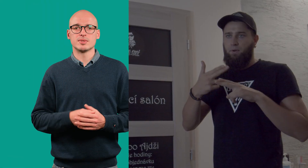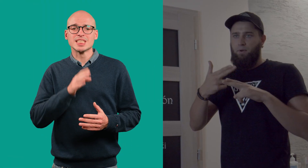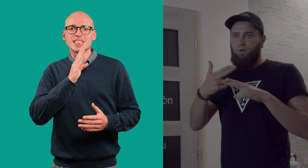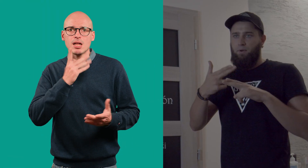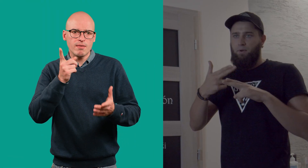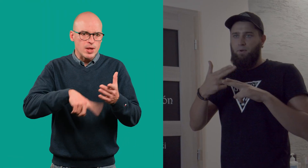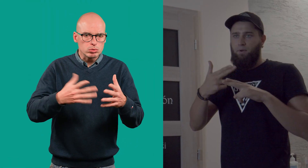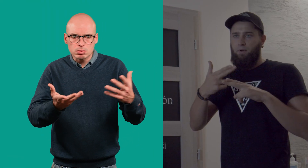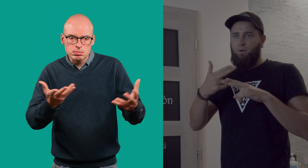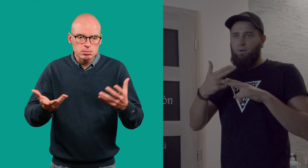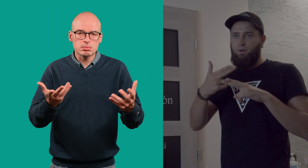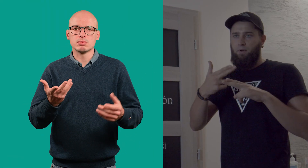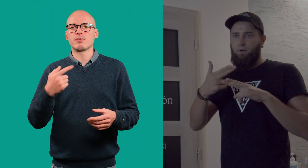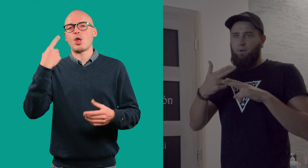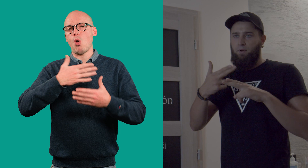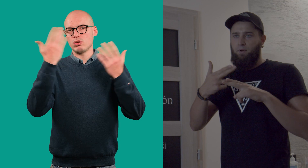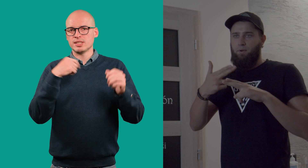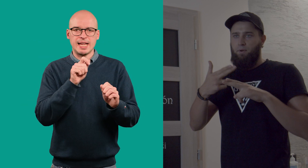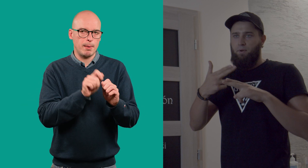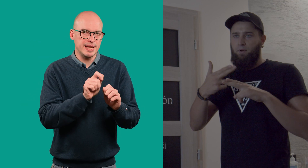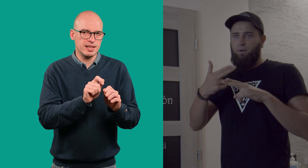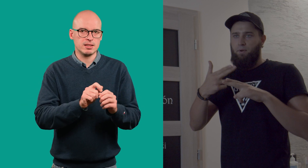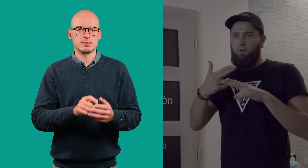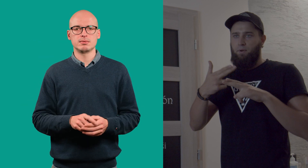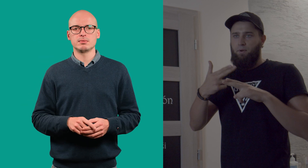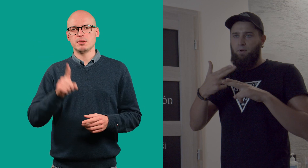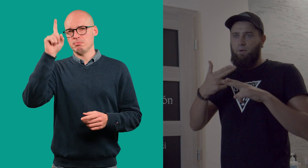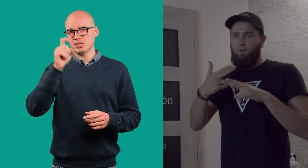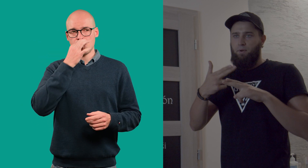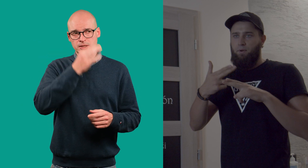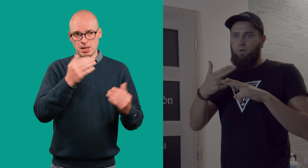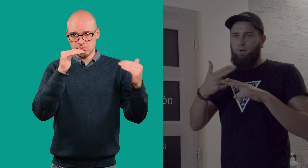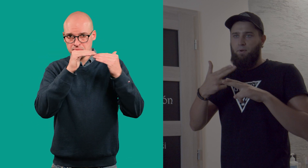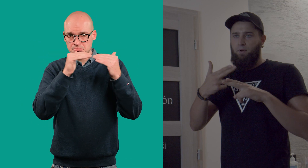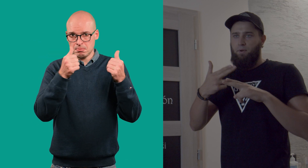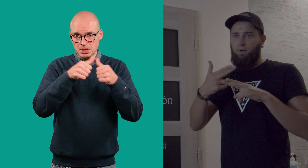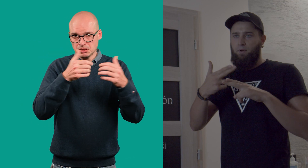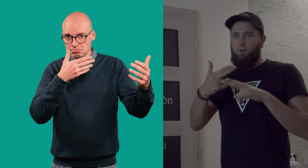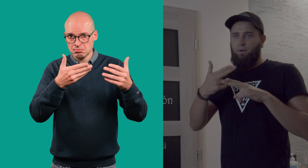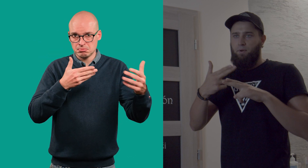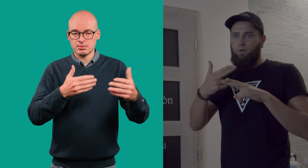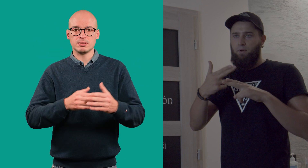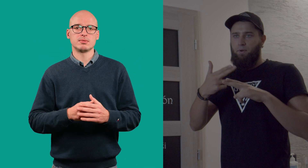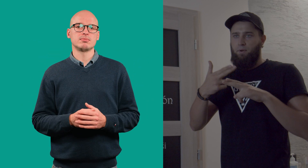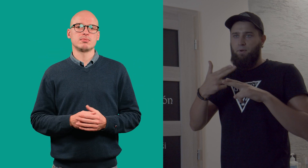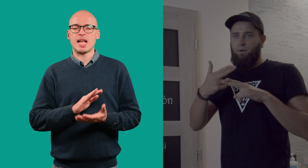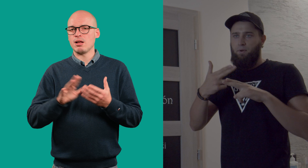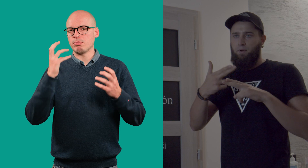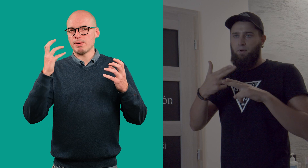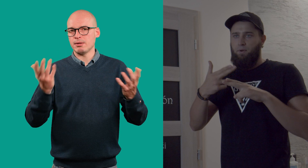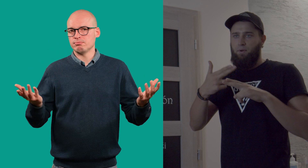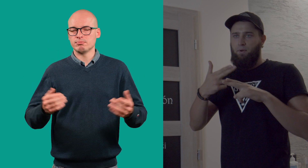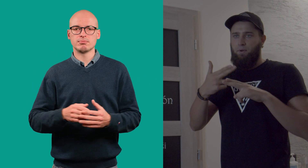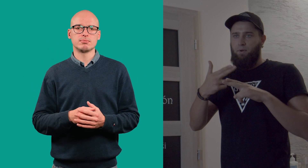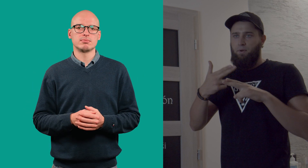Als er een fout is, repareert hij het de volgende ochtend, het hangt van de afspraak af of het past. Dat is nooit een probleem.